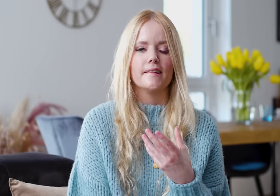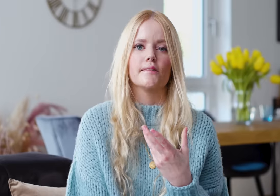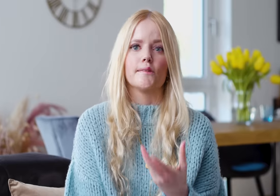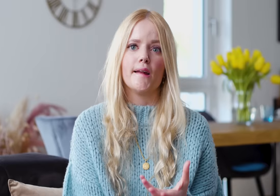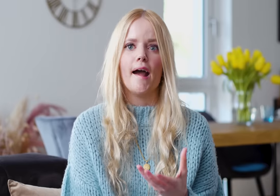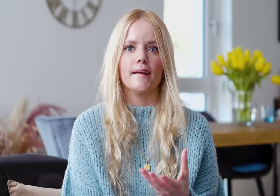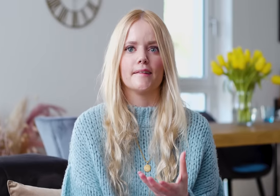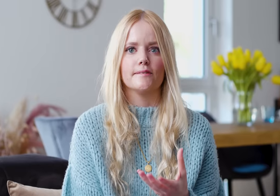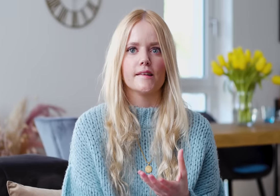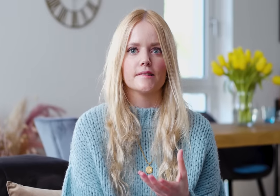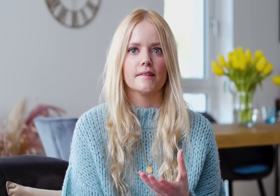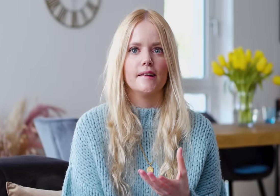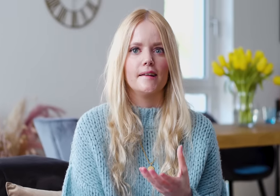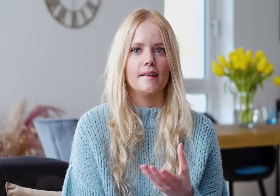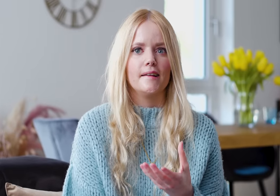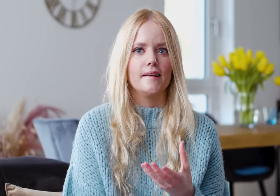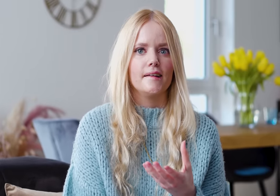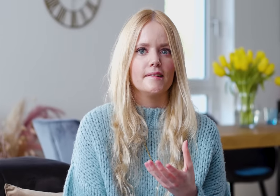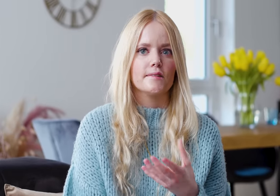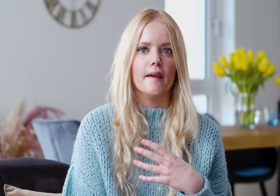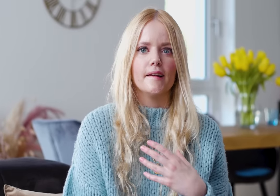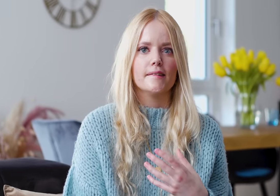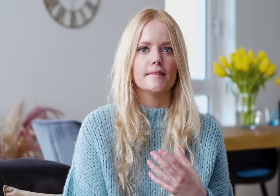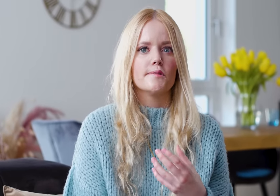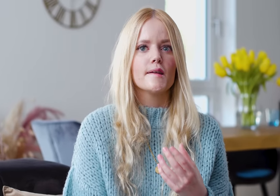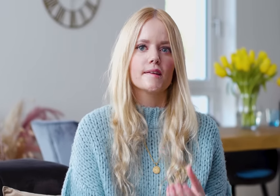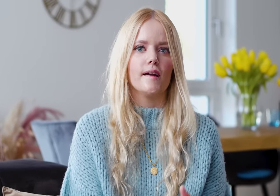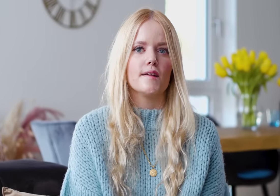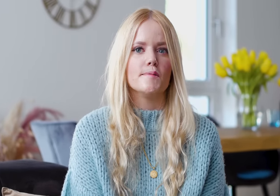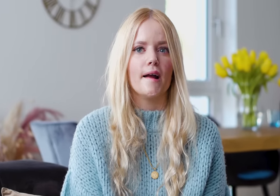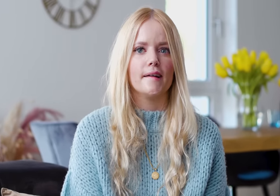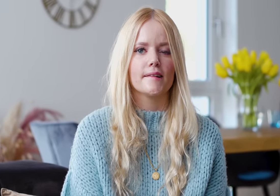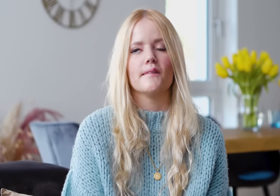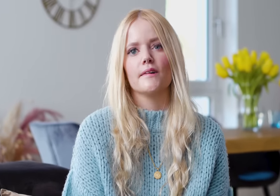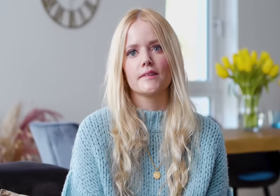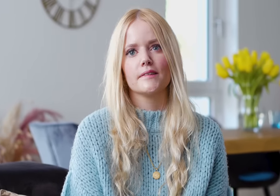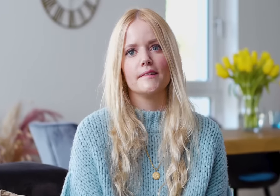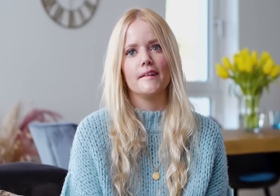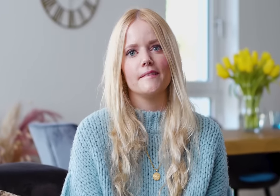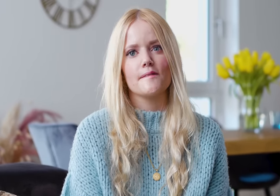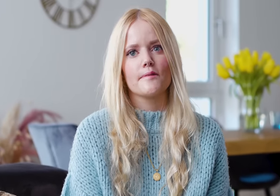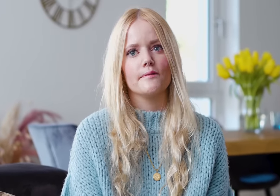Es war so ein Highlight gewesen. Deswegen ist für mich die Ertaubung eigentlich auch was ...